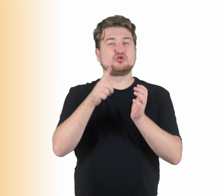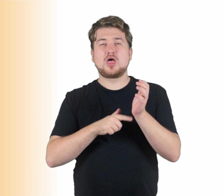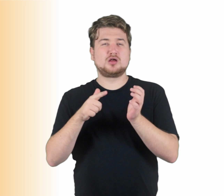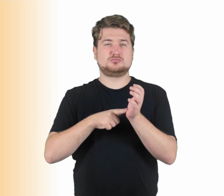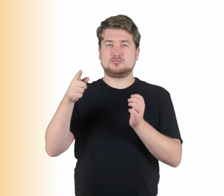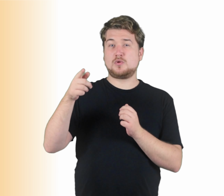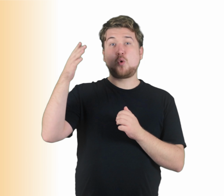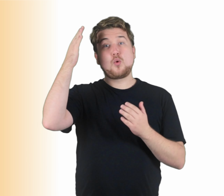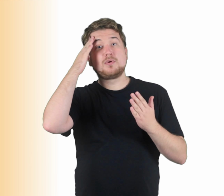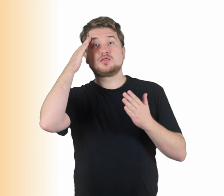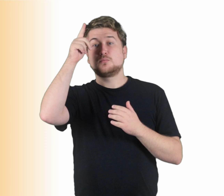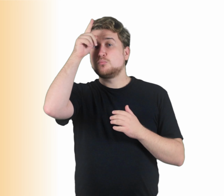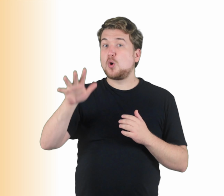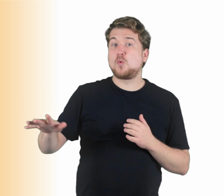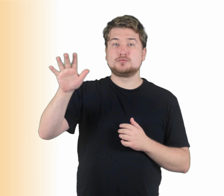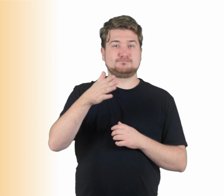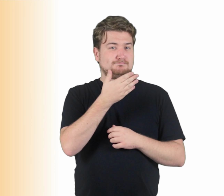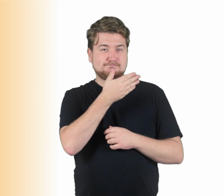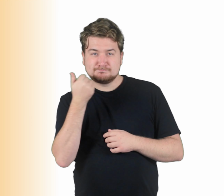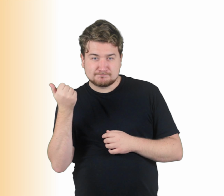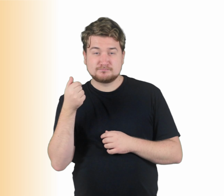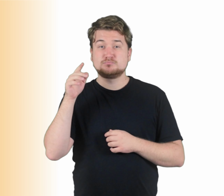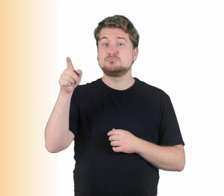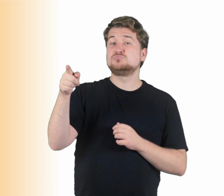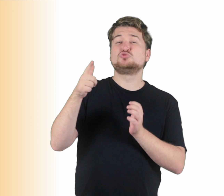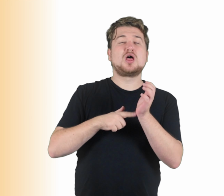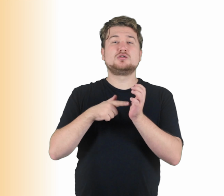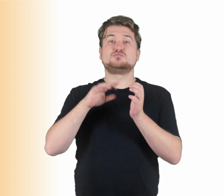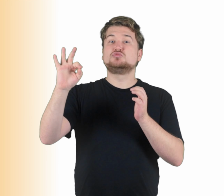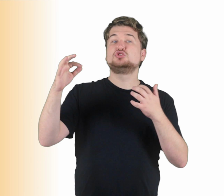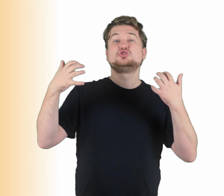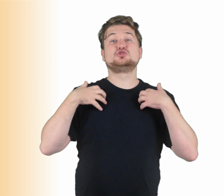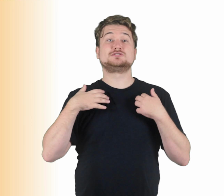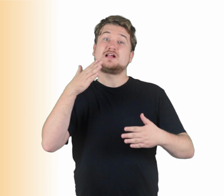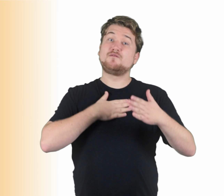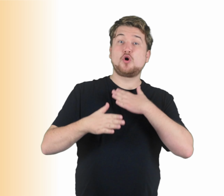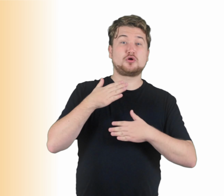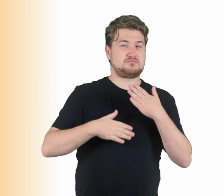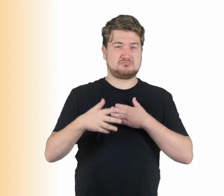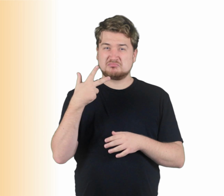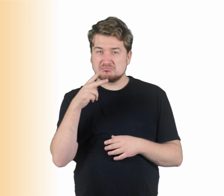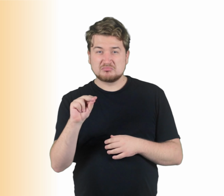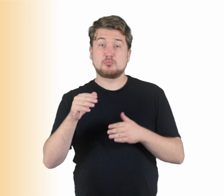często nie ma umiejętności społecznych i często nie jest zadowolony ze swojego życia.